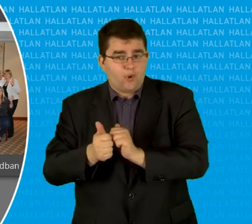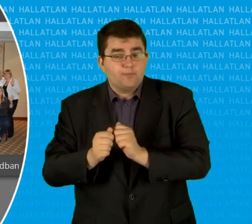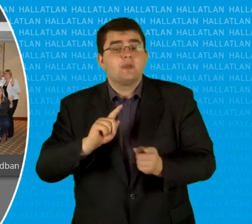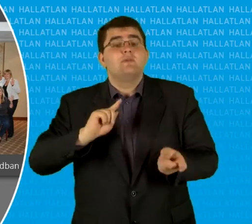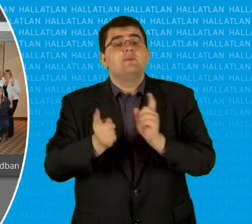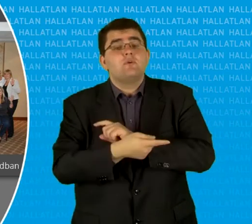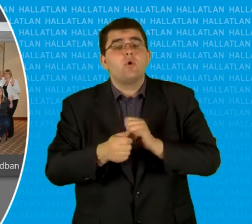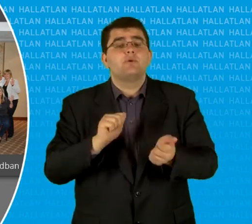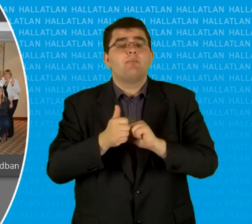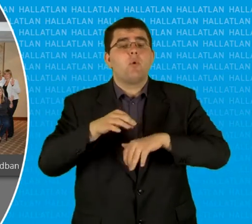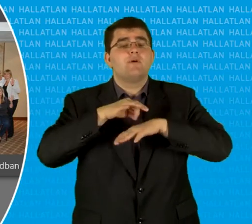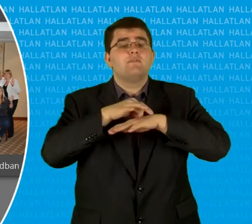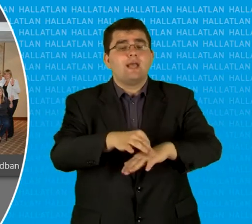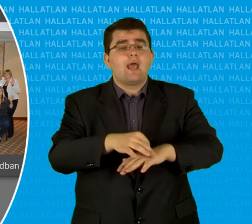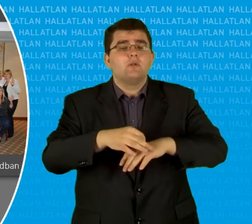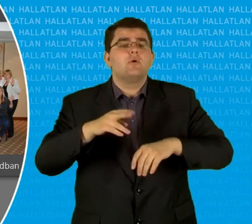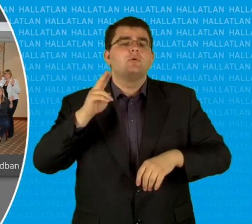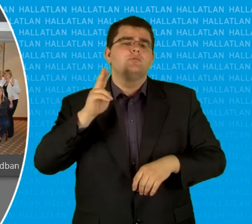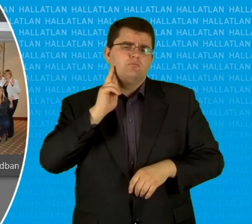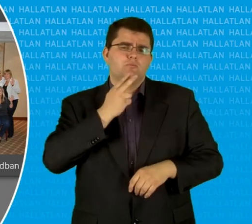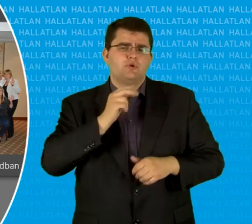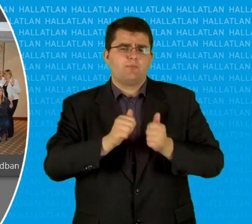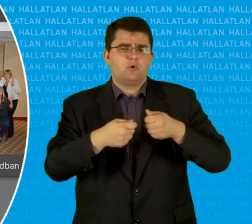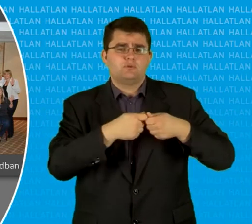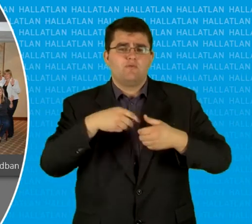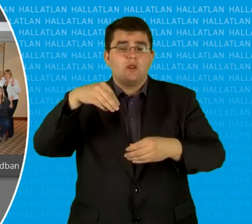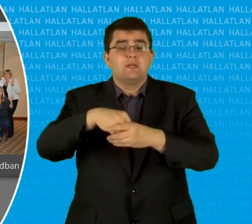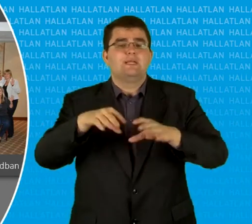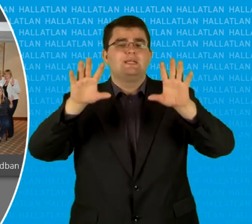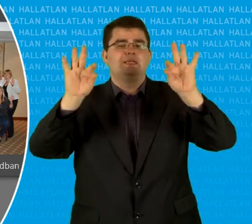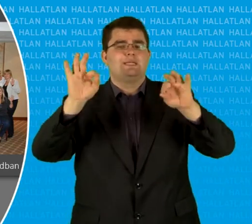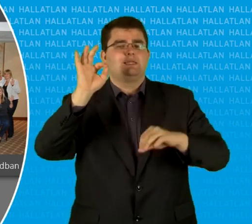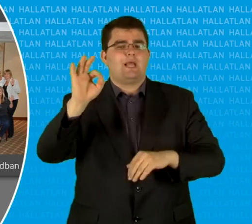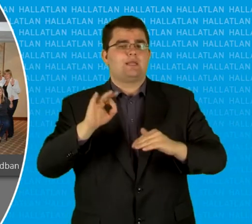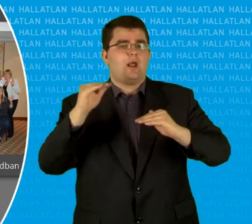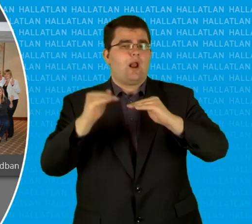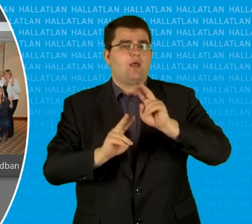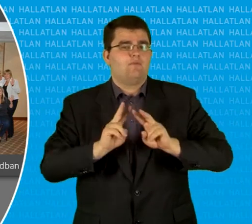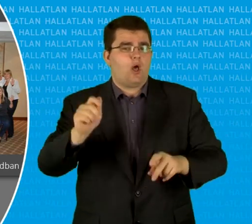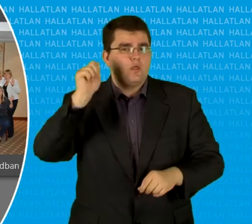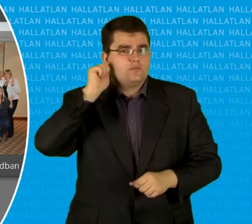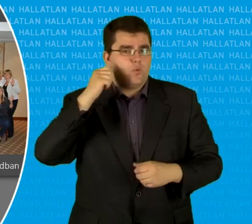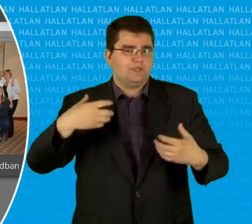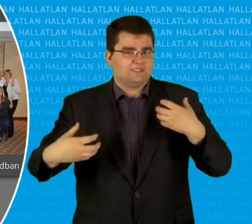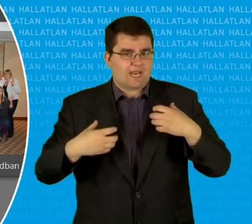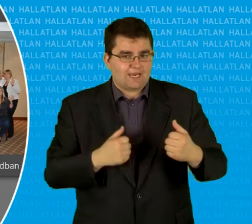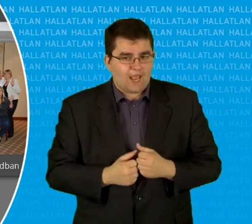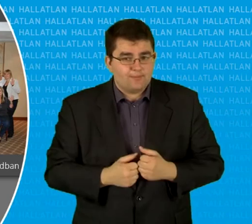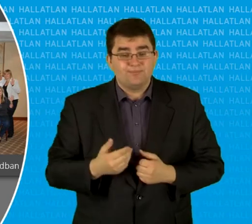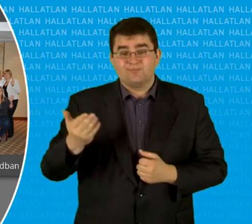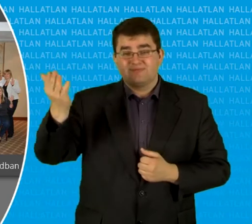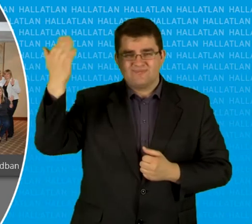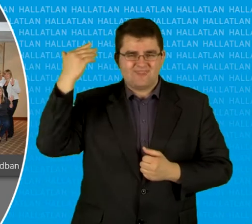a női sportvezetők jelenléte a siketek sportszövetségeiben pedig 10% alatti.